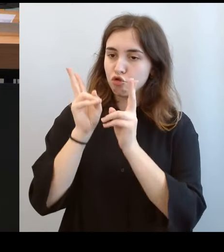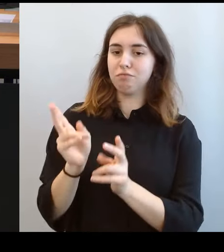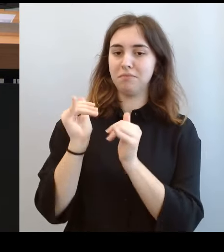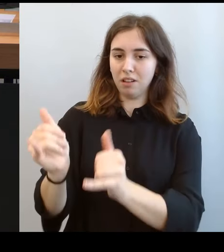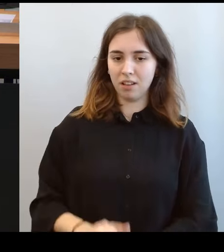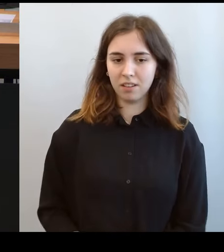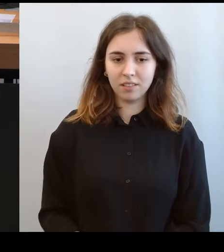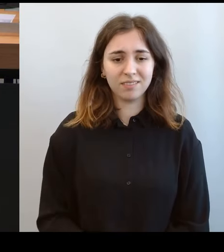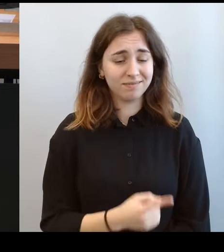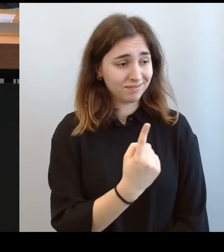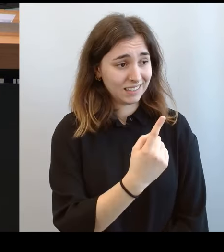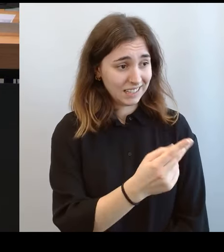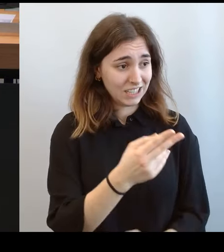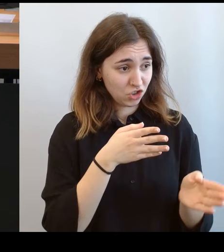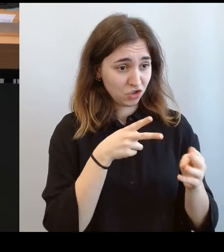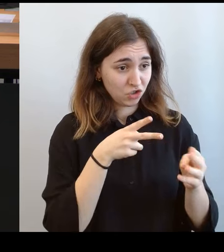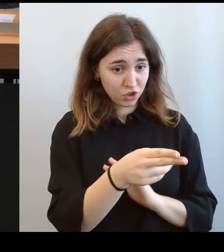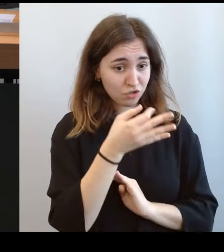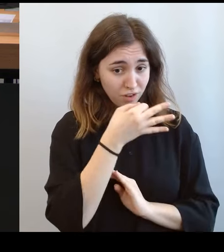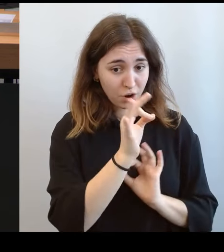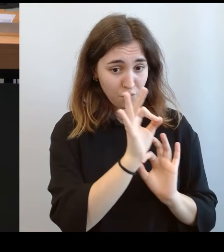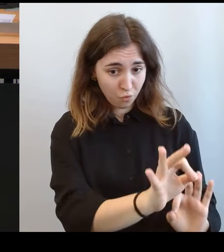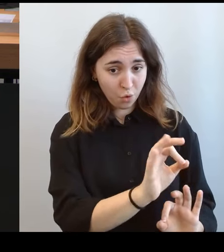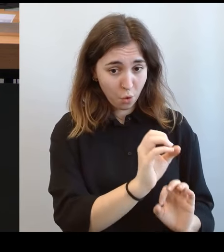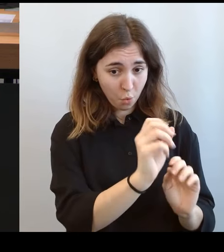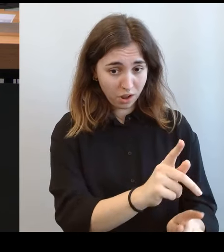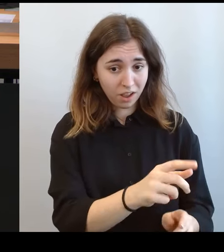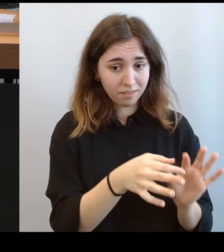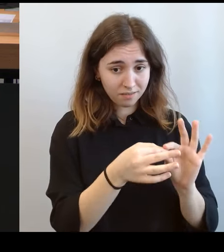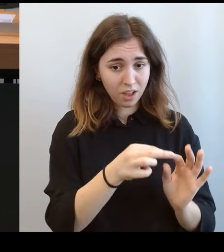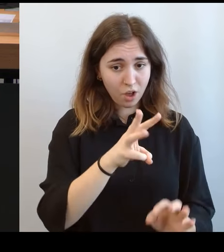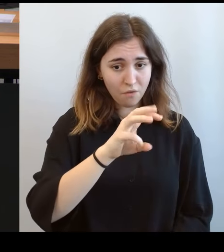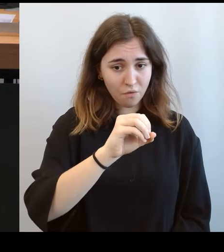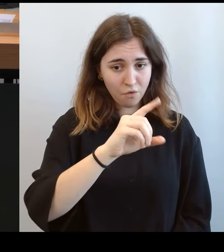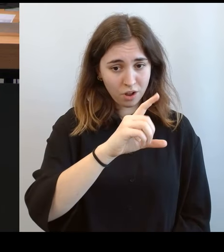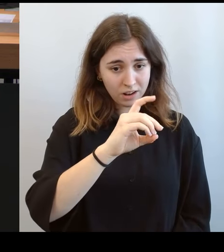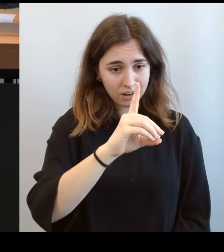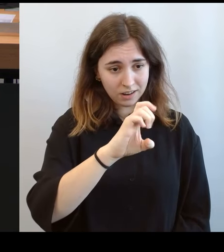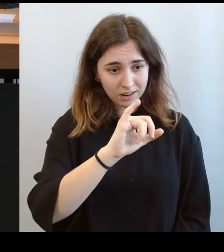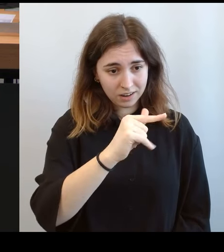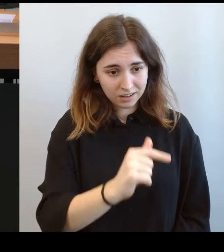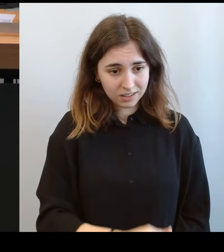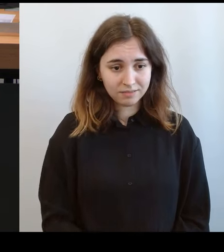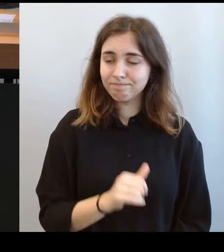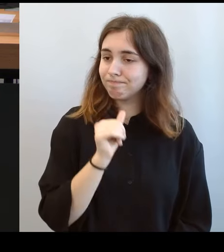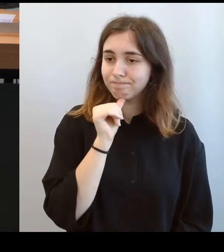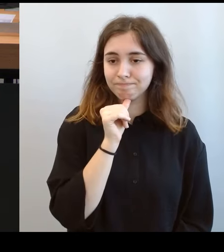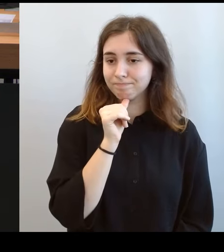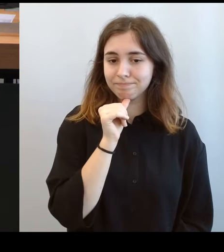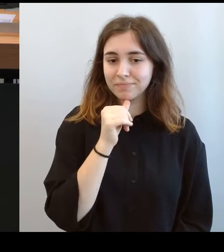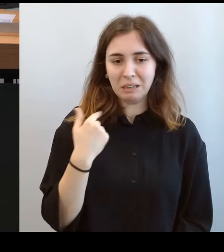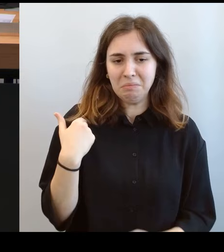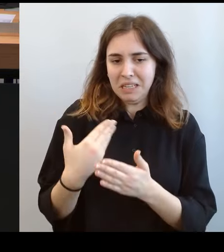Abgeordneten Woldeit? Herr Kollege! (Rednerwechsel) Frau Präsidentin! Mit Verlaub, ich gestatte nie Zwischenfragen. Jetzt zur Sache selbst.